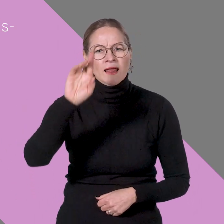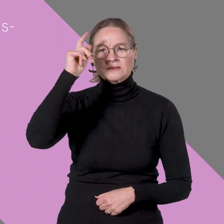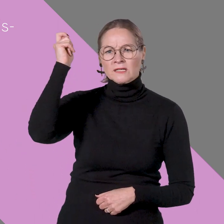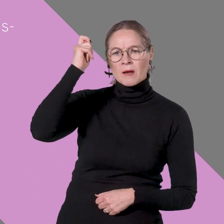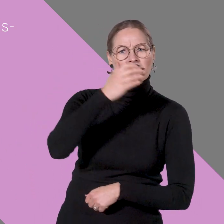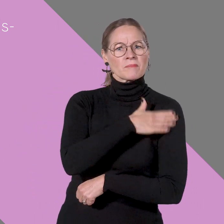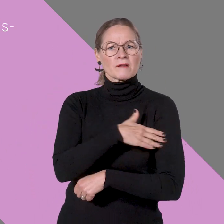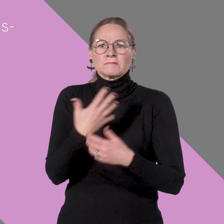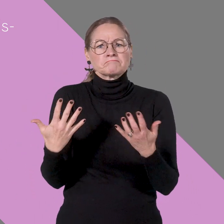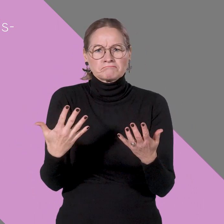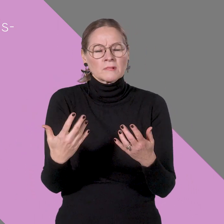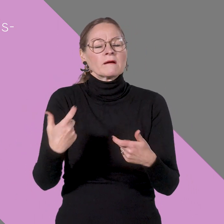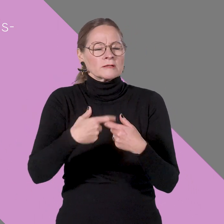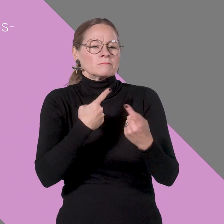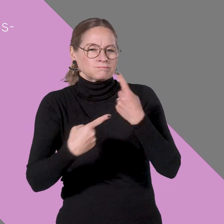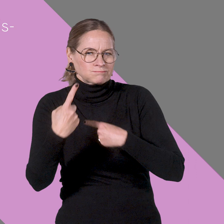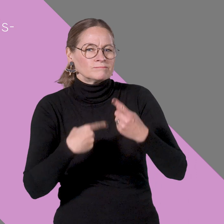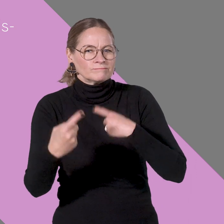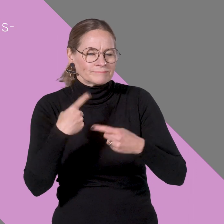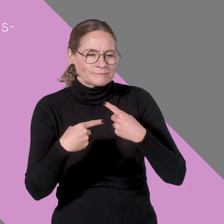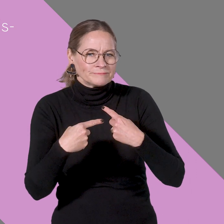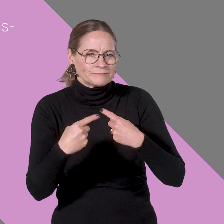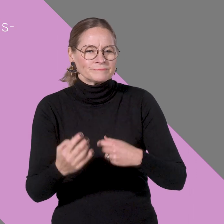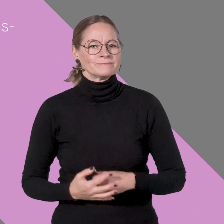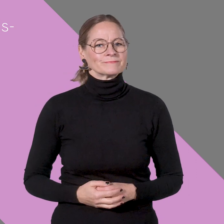ja Helsingin kaupungin palveluista.